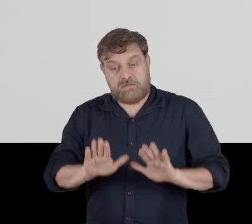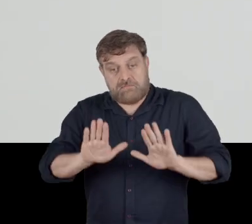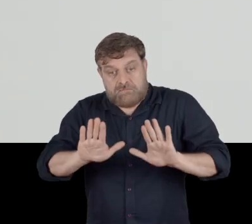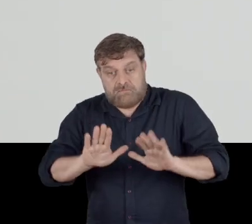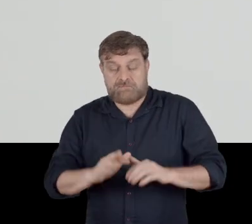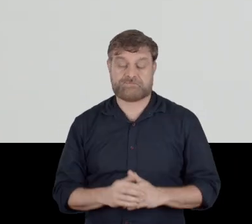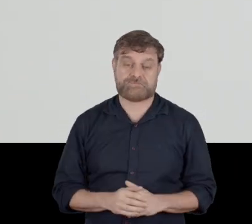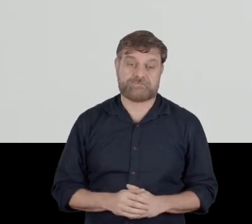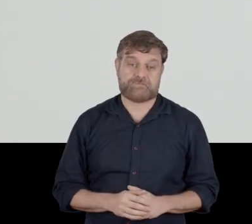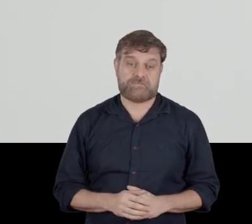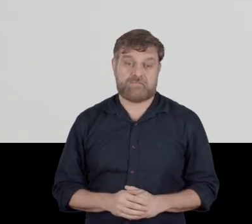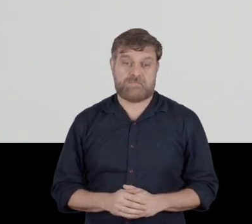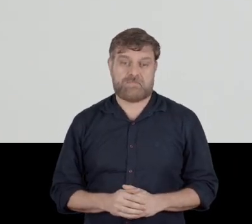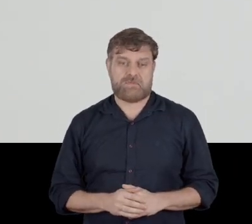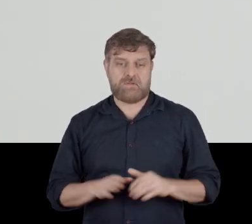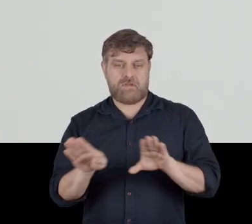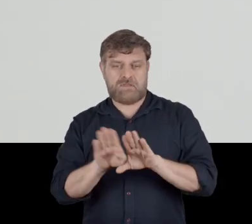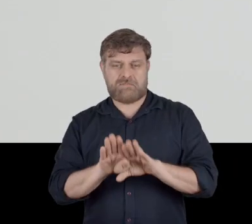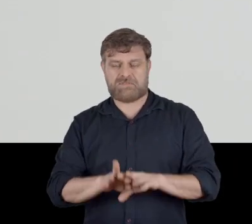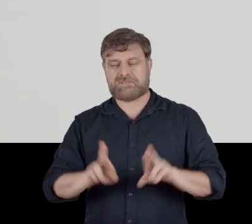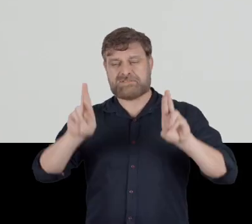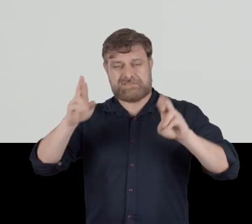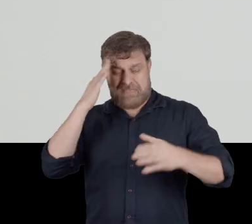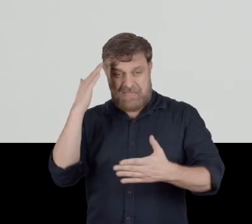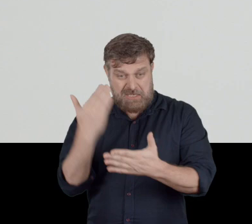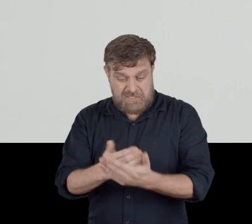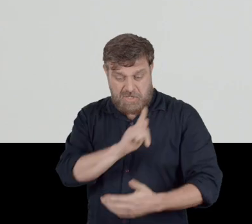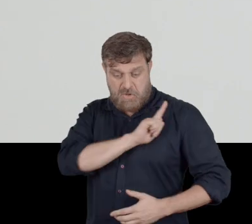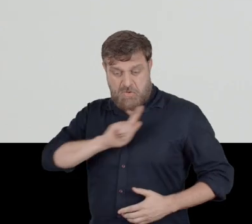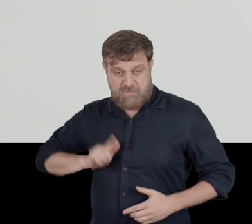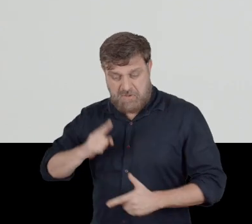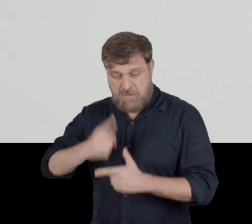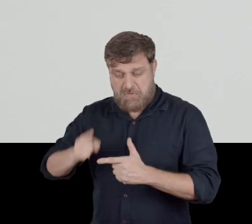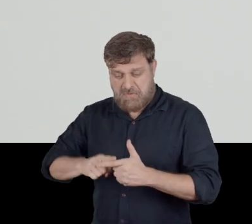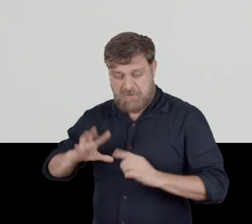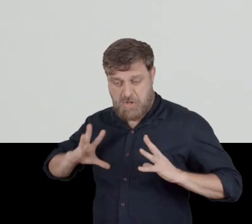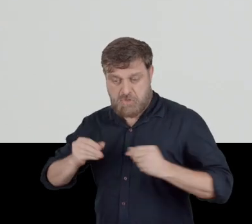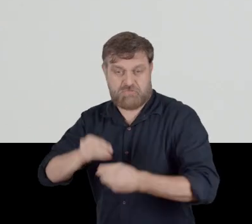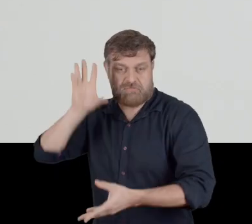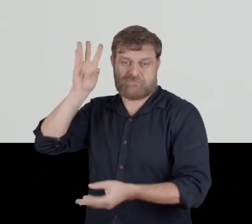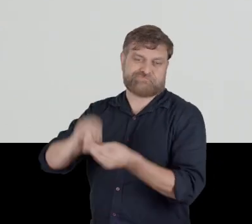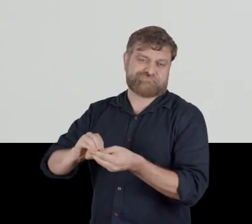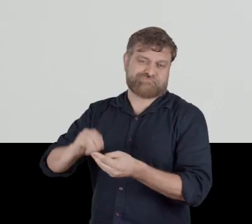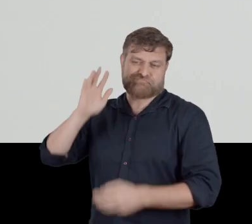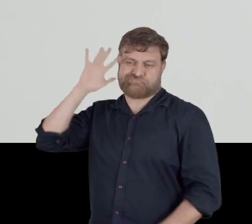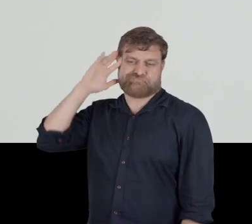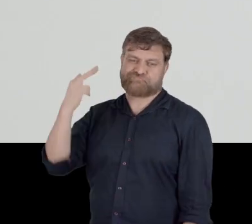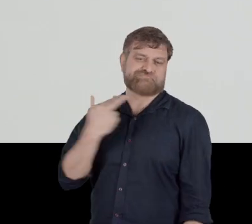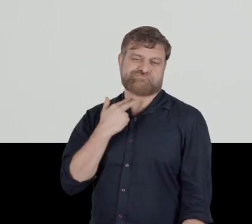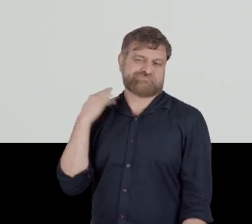mas também a gente esperar que o Estado vai resolver tudo sozinho é uma ilusão, isso não existe.